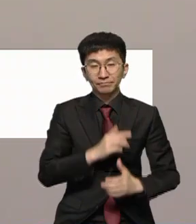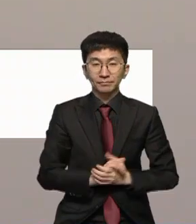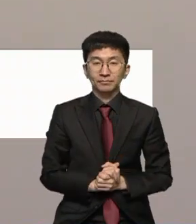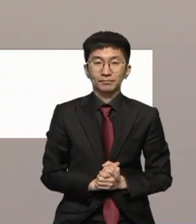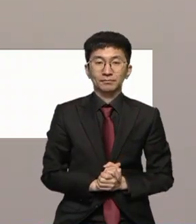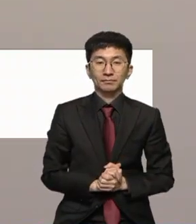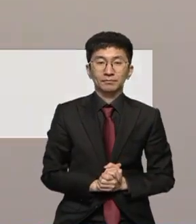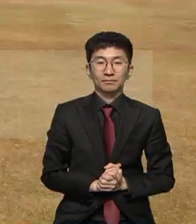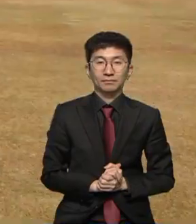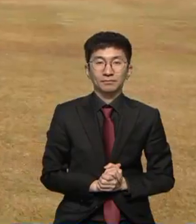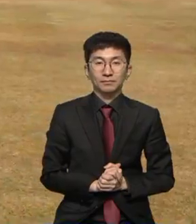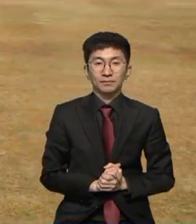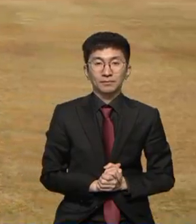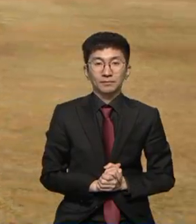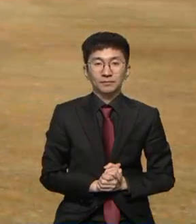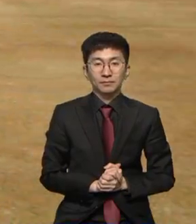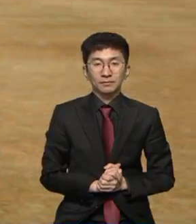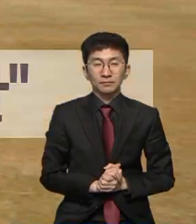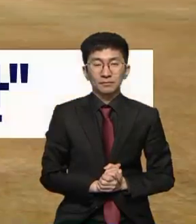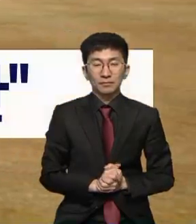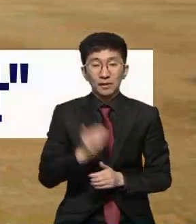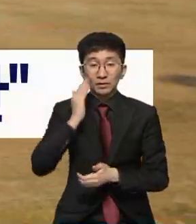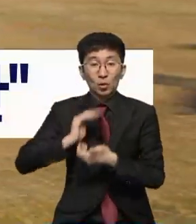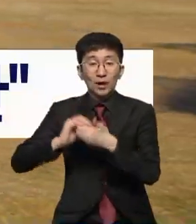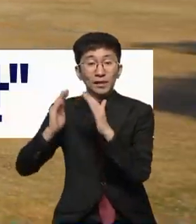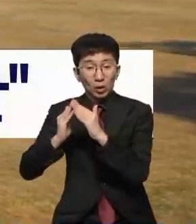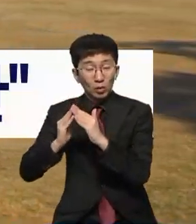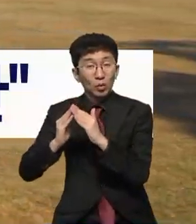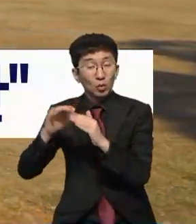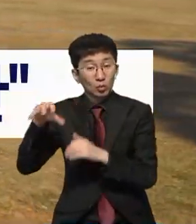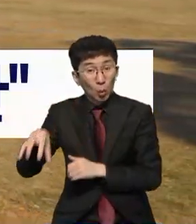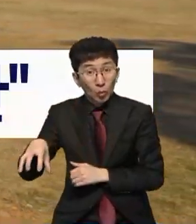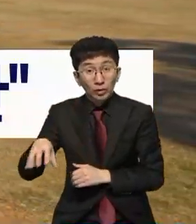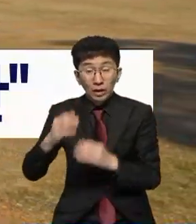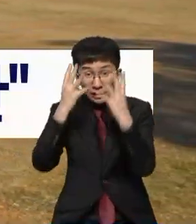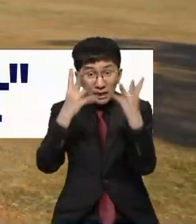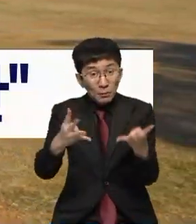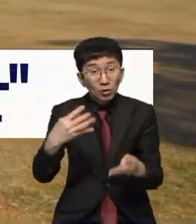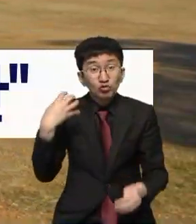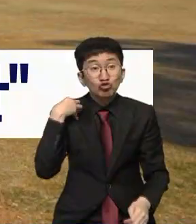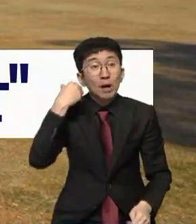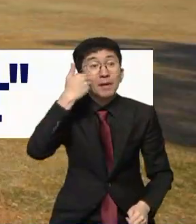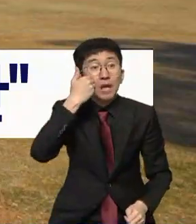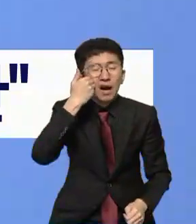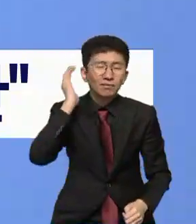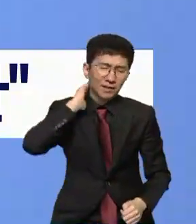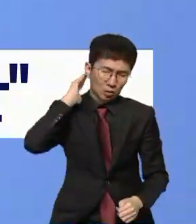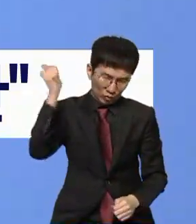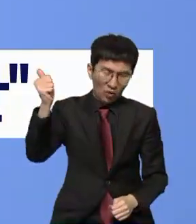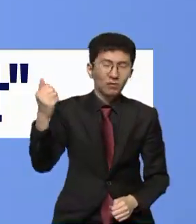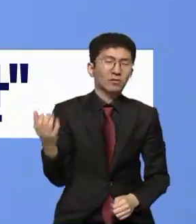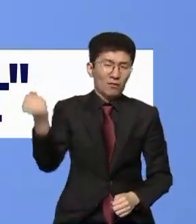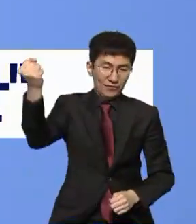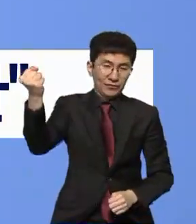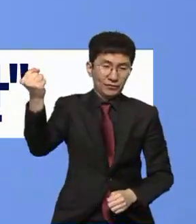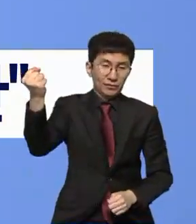(기자) 청와대는 공식적으로는 사면은 대통령의 고유 권한이라고 답했지만 내부 기류는 엇갈립니다.